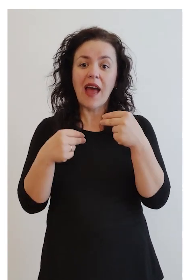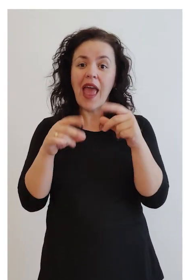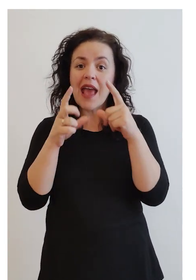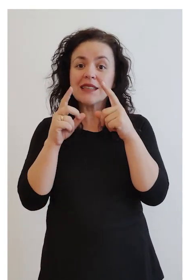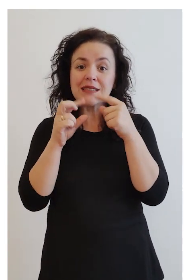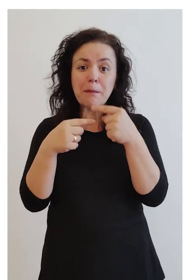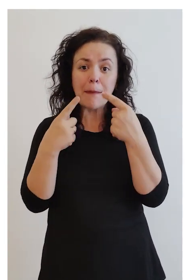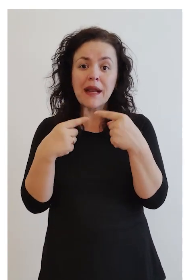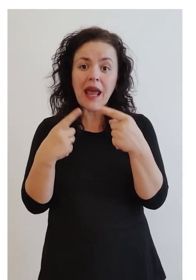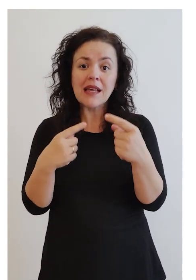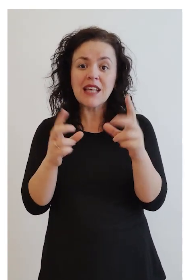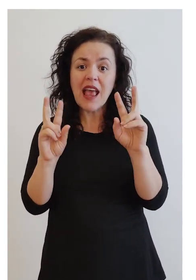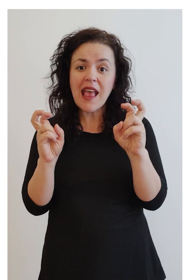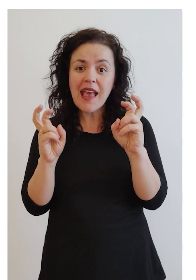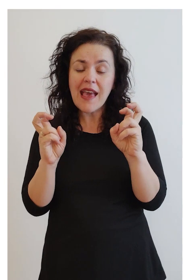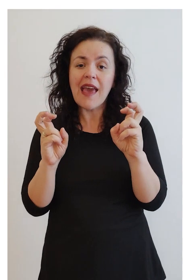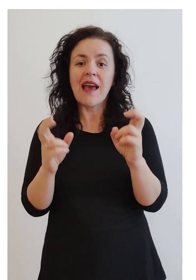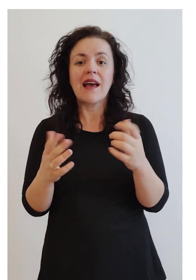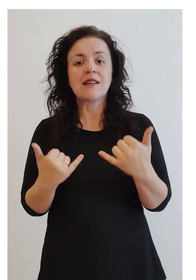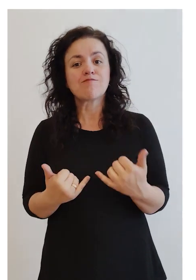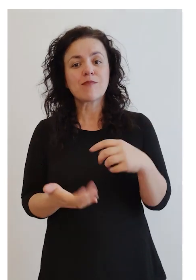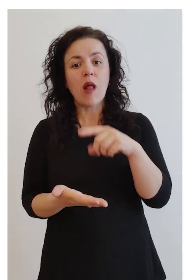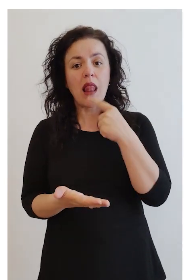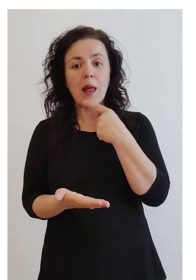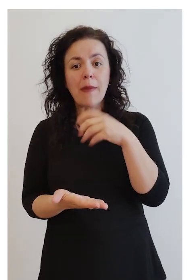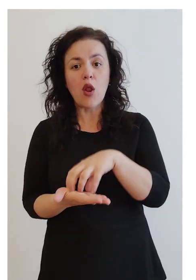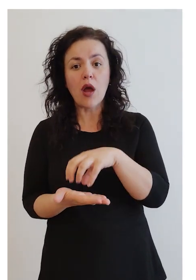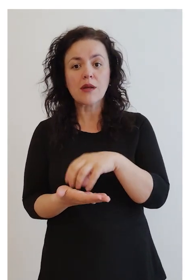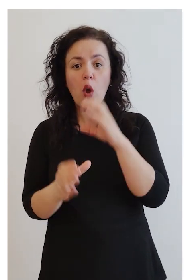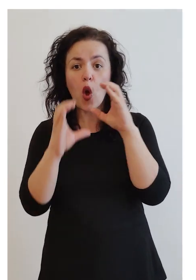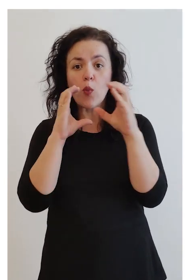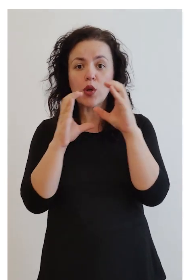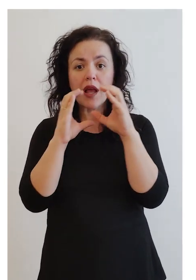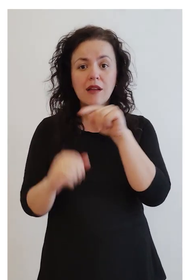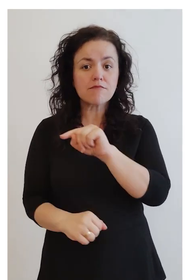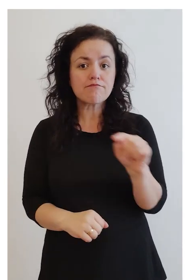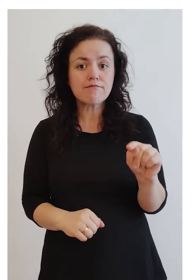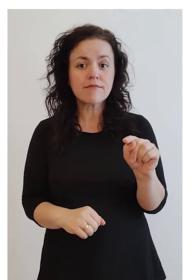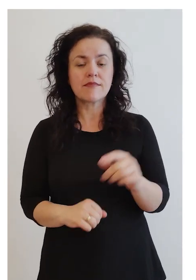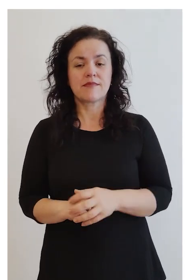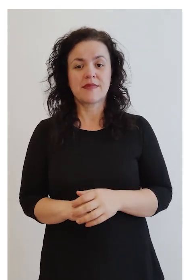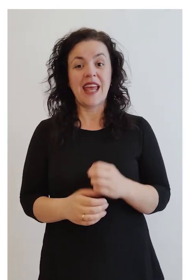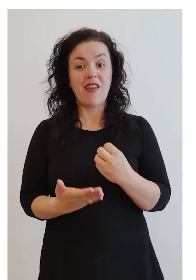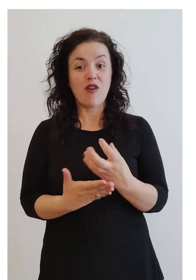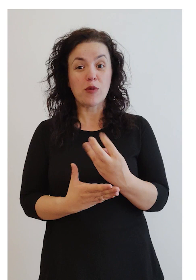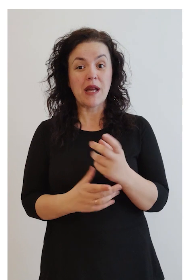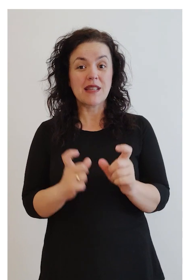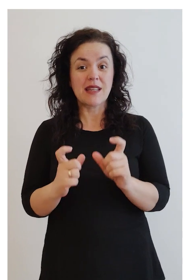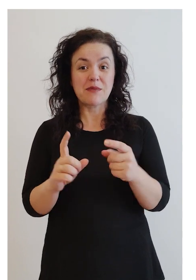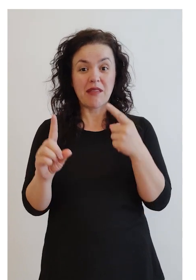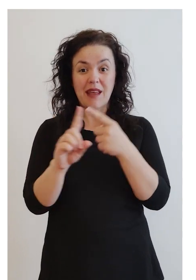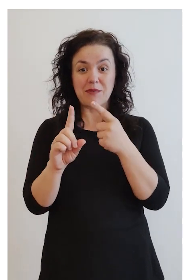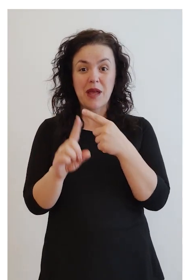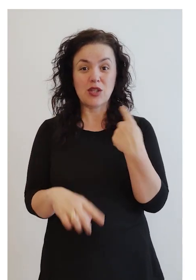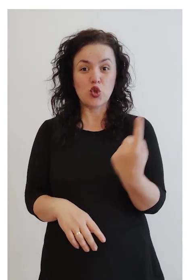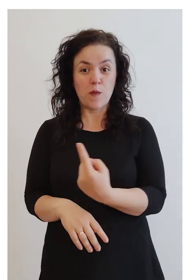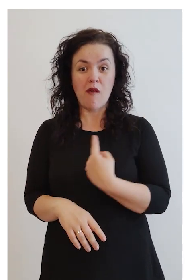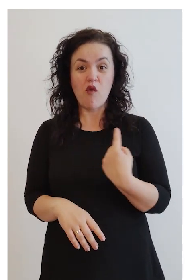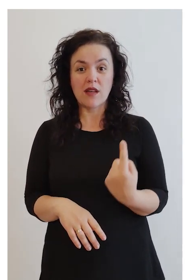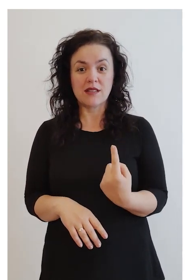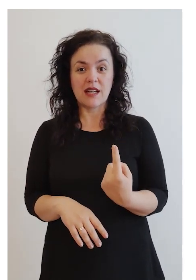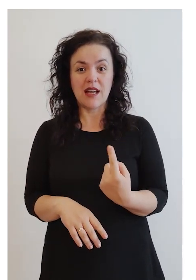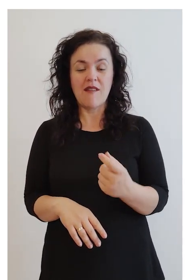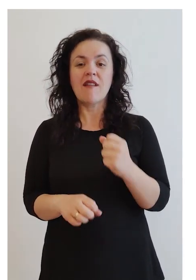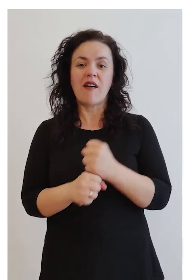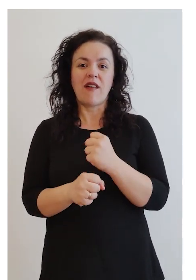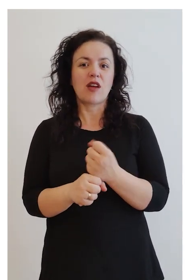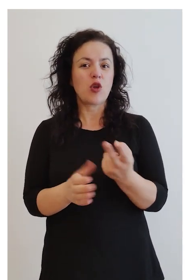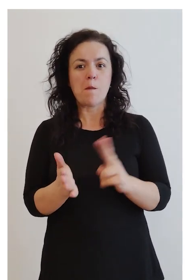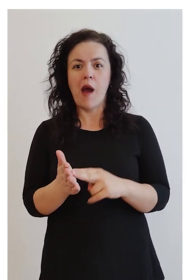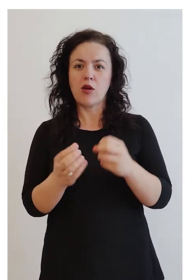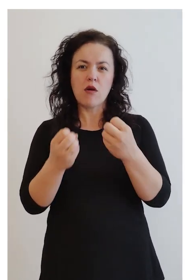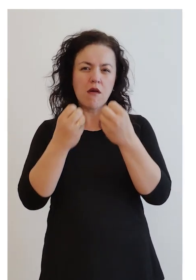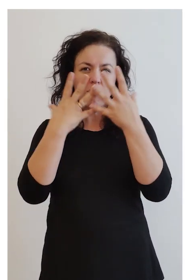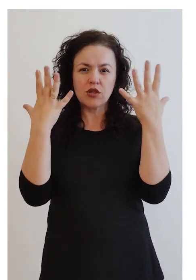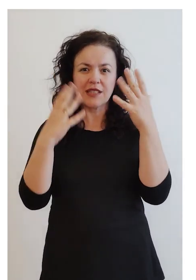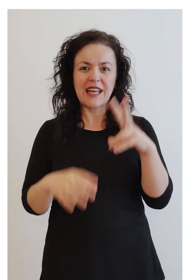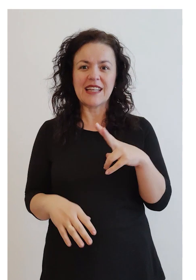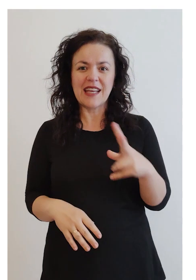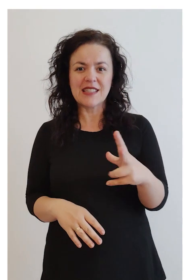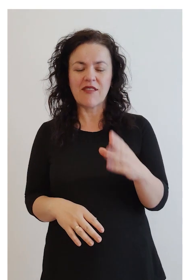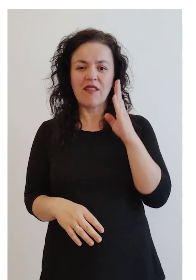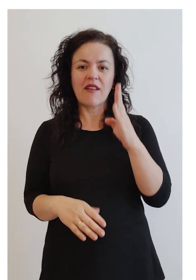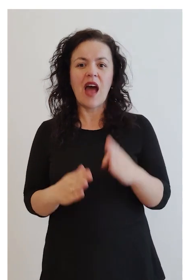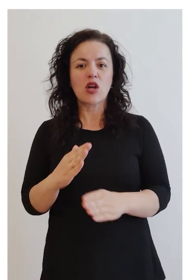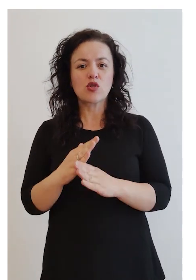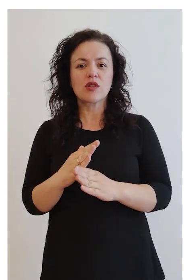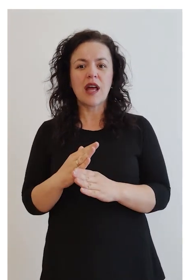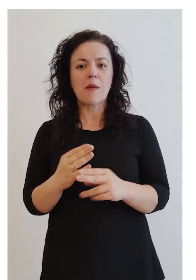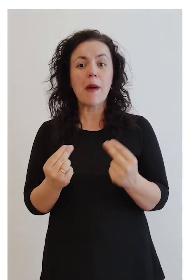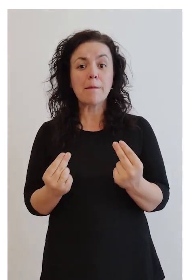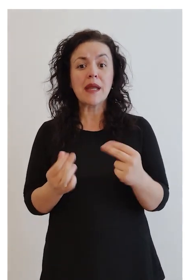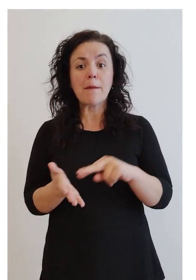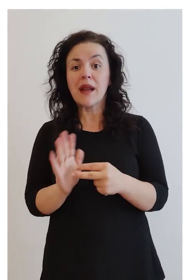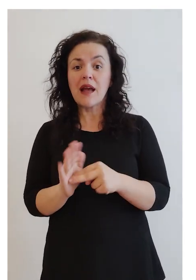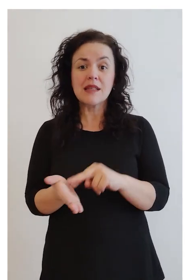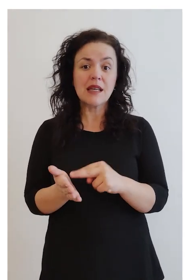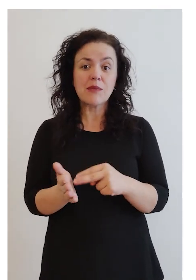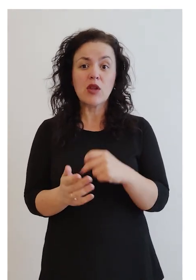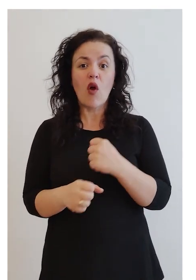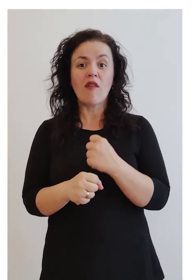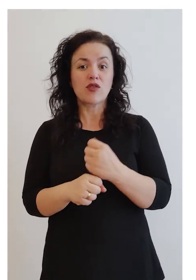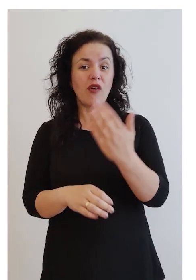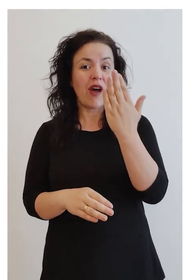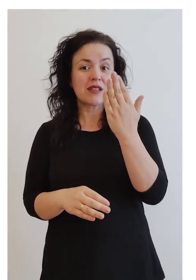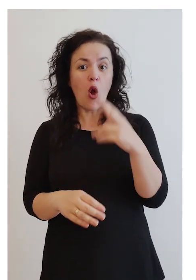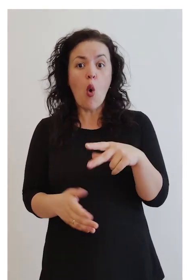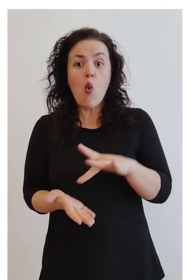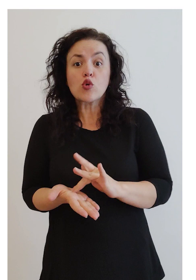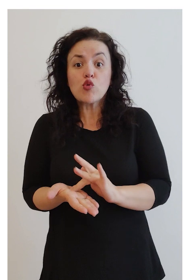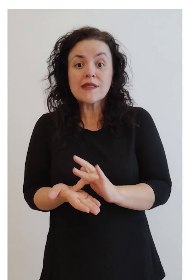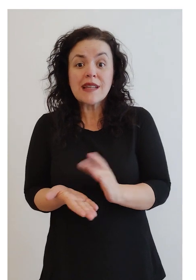Informațiile despre destinația dumneavoastră vă va face mai conștient de riscuri, vă va ajuta să fiți mai bine pregătit pentru a face față urgențelor care pot apărea și va face călătoria mult mai ușoară în general.